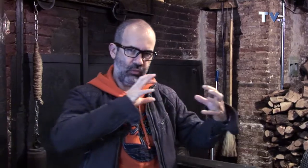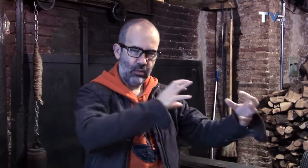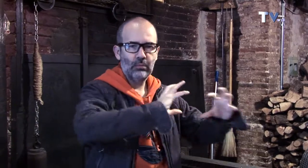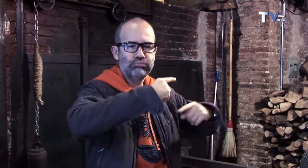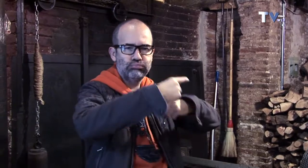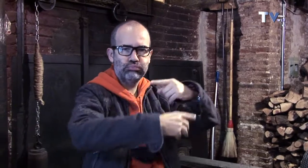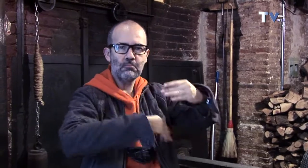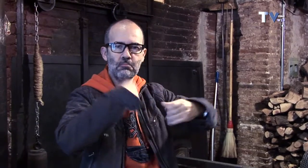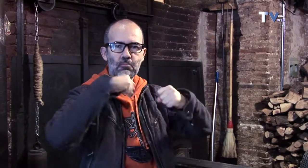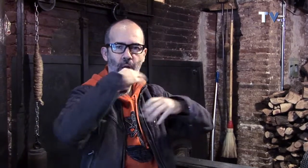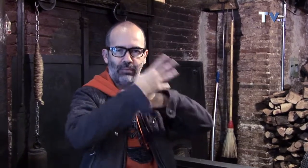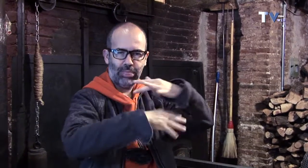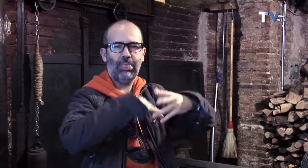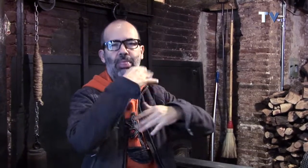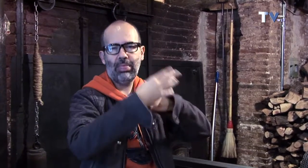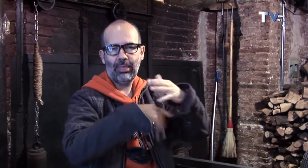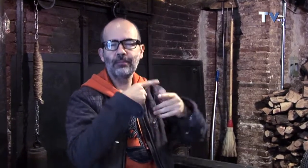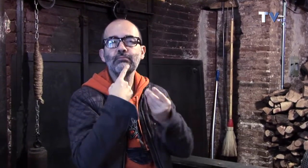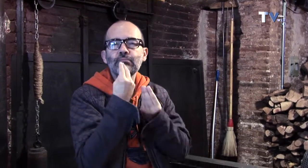luego se pone dentro del horno y empieza a girar hasta que quedan perfectas.